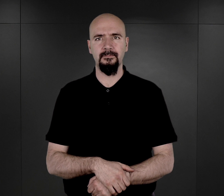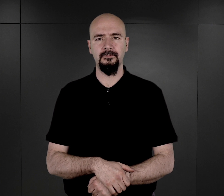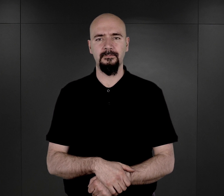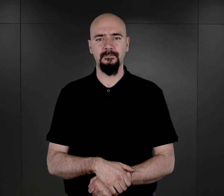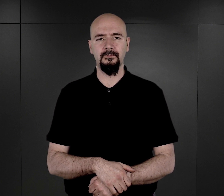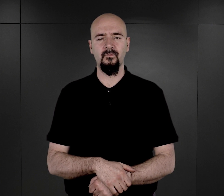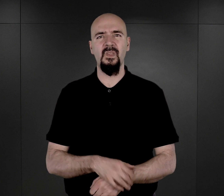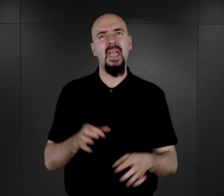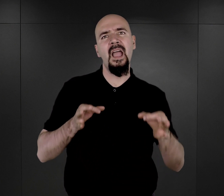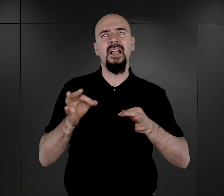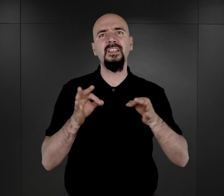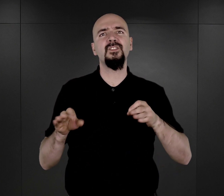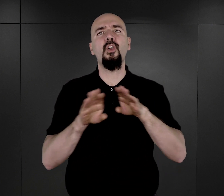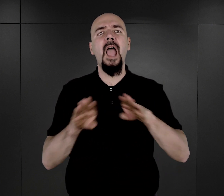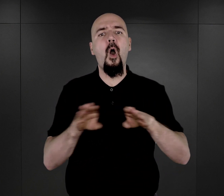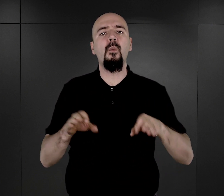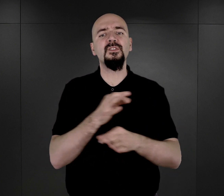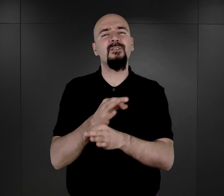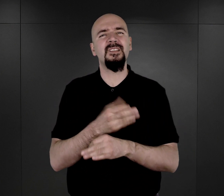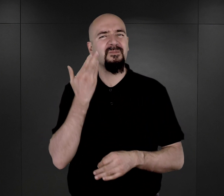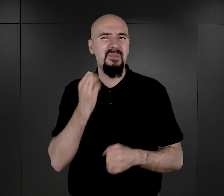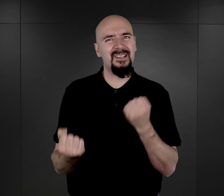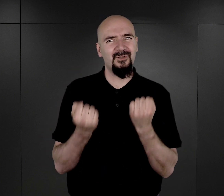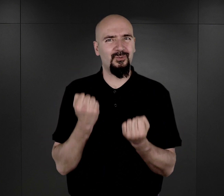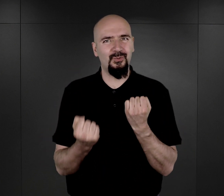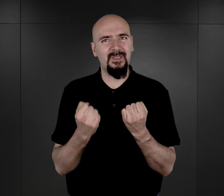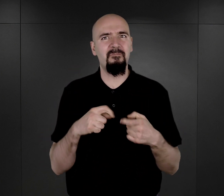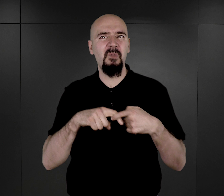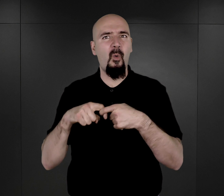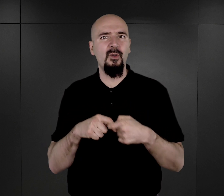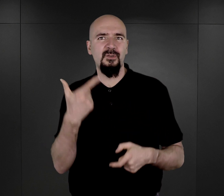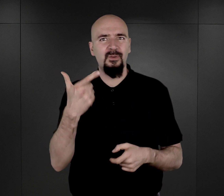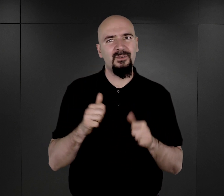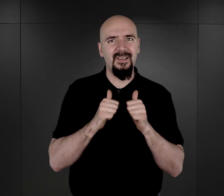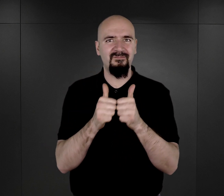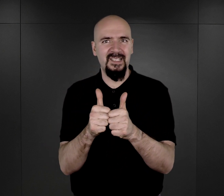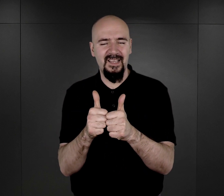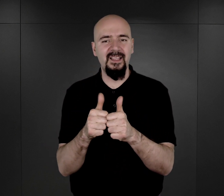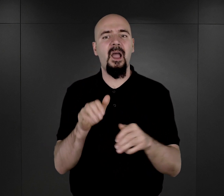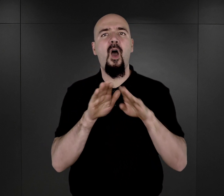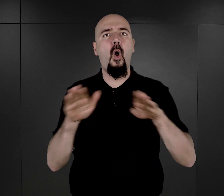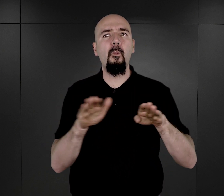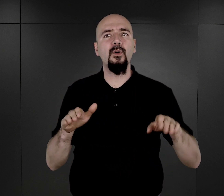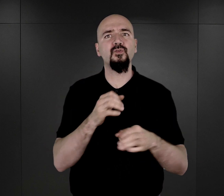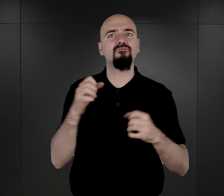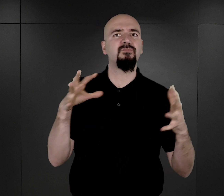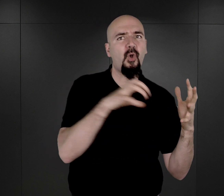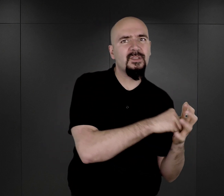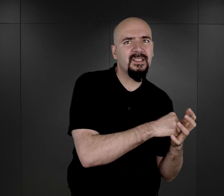Historia obozu Auschwitz jest niezwykle złożona. Łączył on dwie funkcje: obozu koncentracyjnego i ośrodka zagłady.